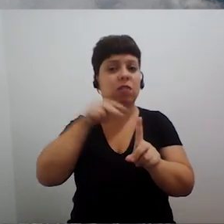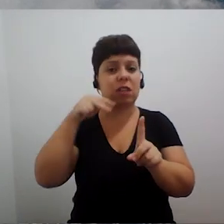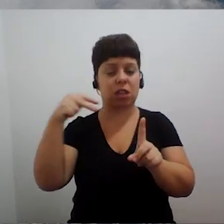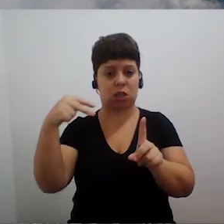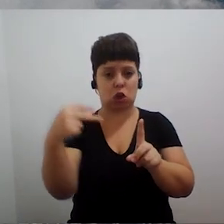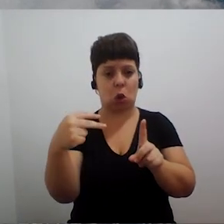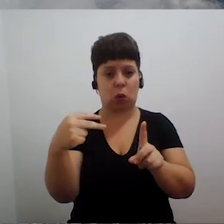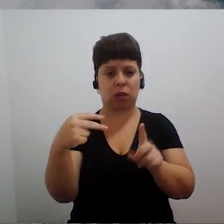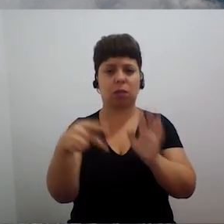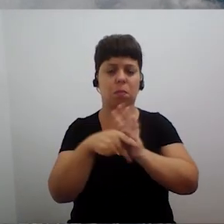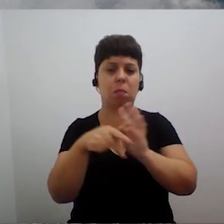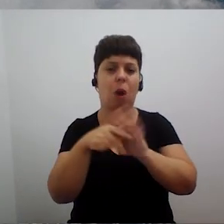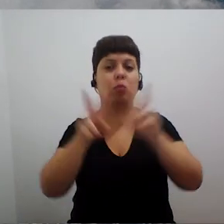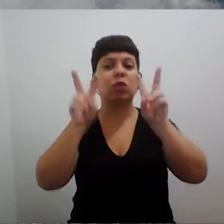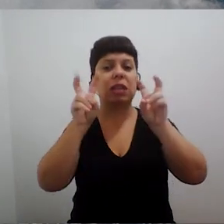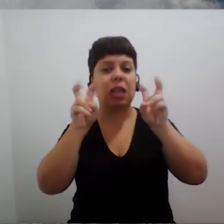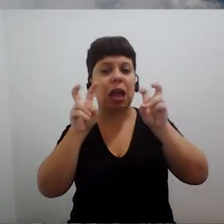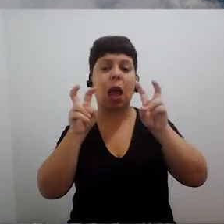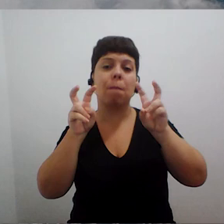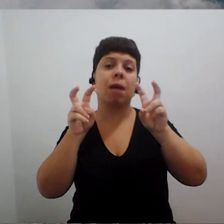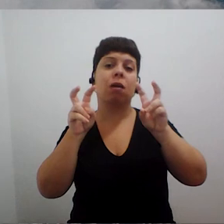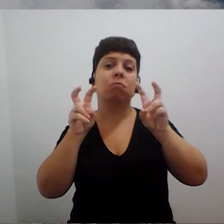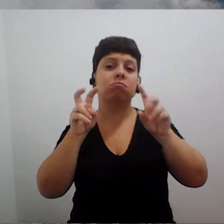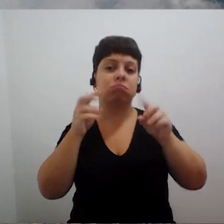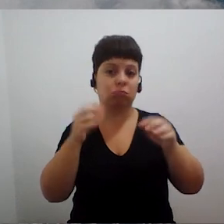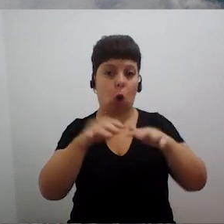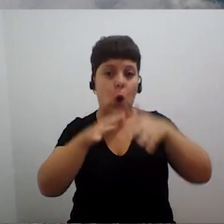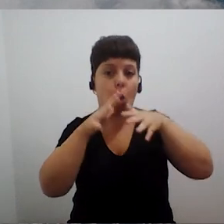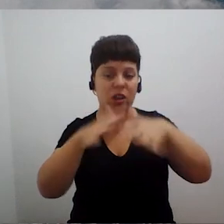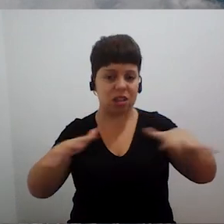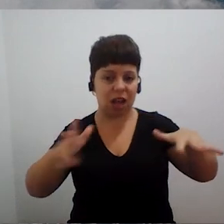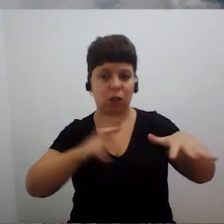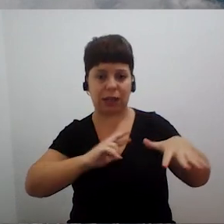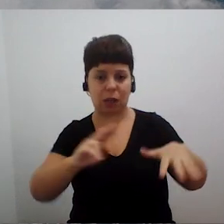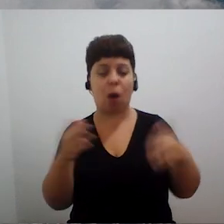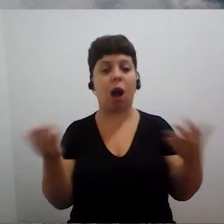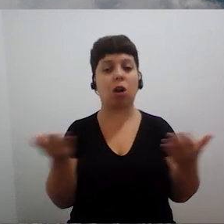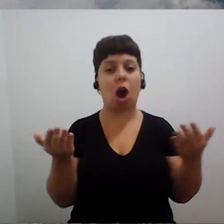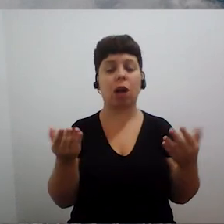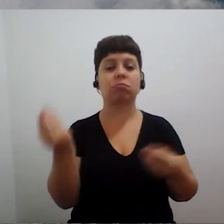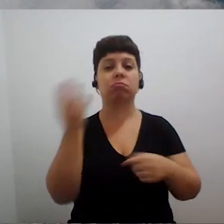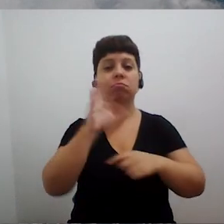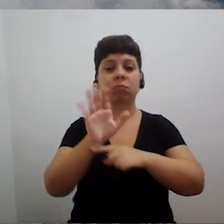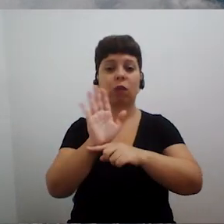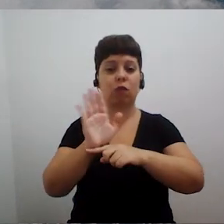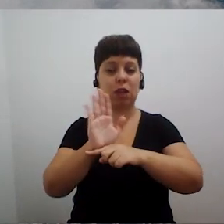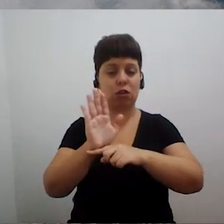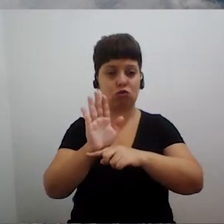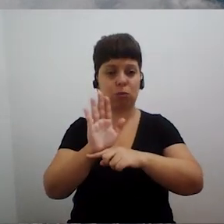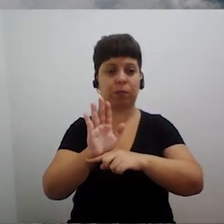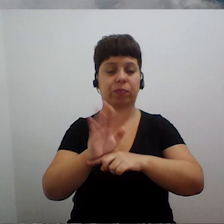sobre a temática da religião e do oceano, então queria passar aqui para vocês já fazendo a apresentação.